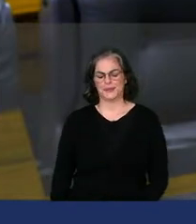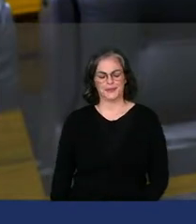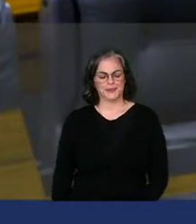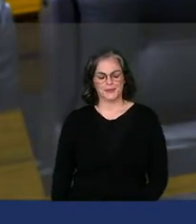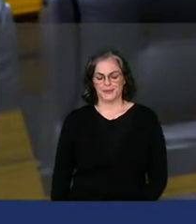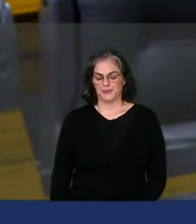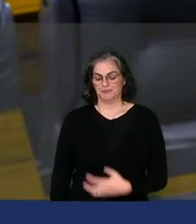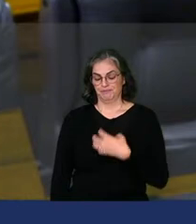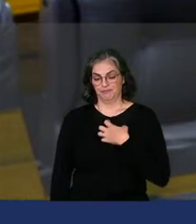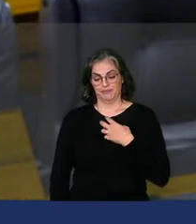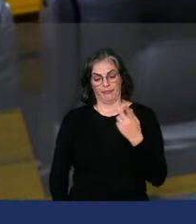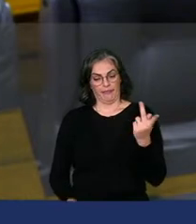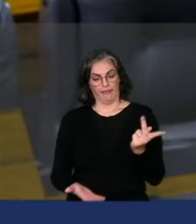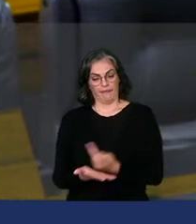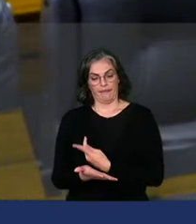SÉRIE DE CONTRADIÇÕES, NA FORMA, NA CONDUÇÃO DAS